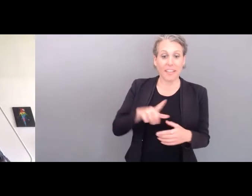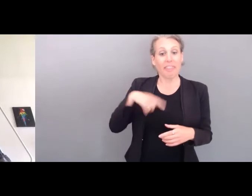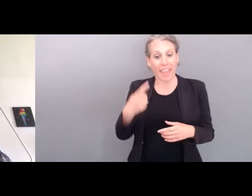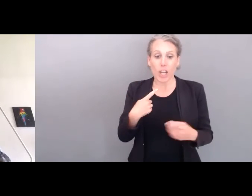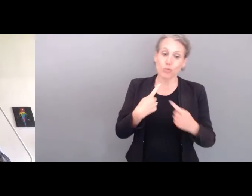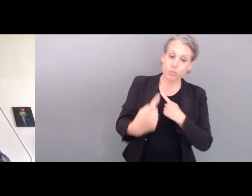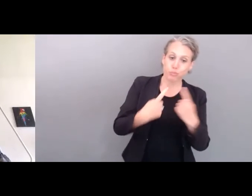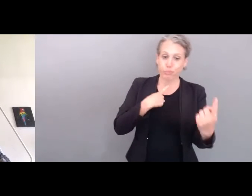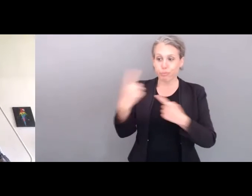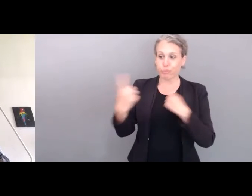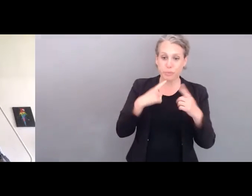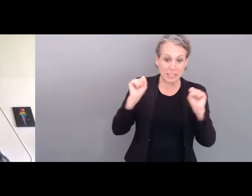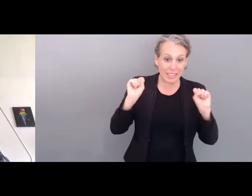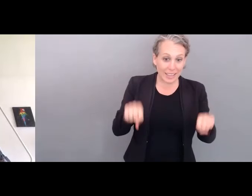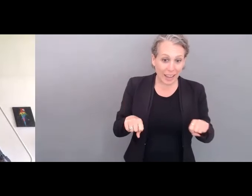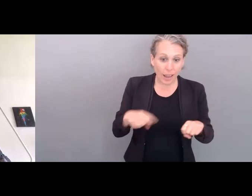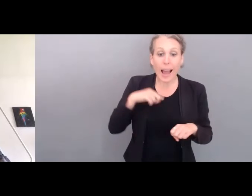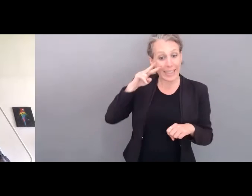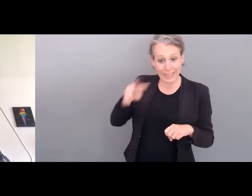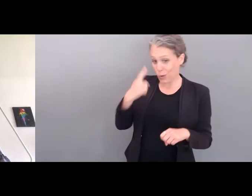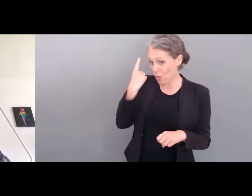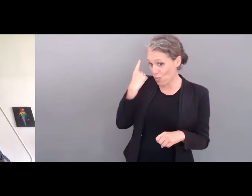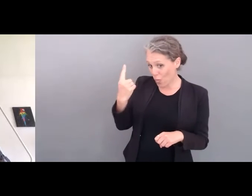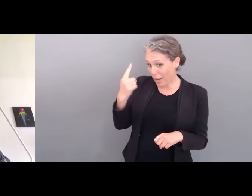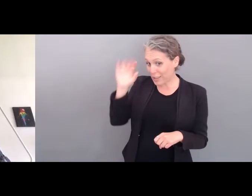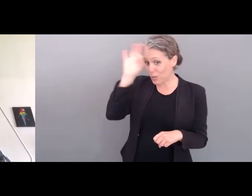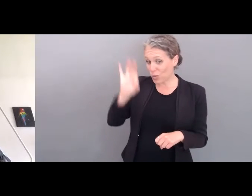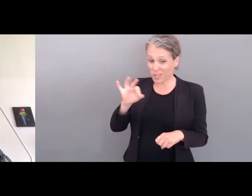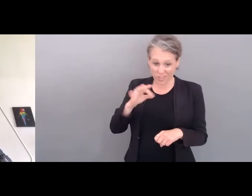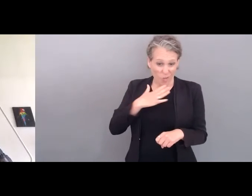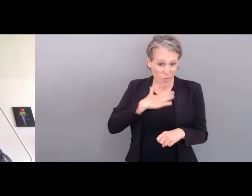Utilice el cuadro de chat o levante la mano si desea hablar y podemos tener una conversación.